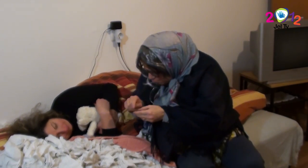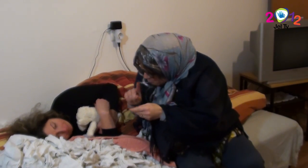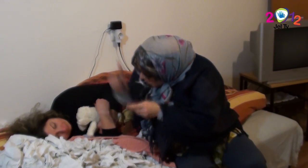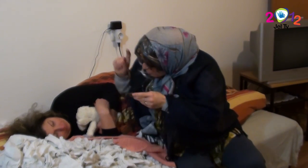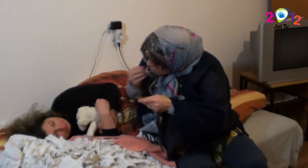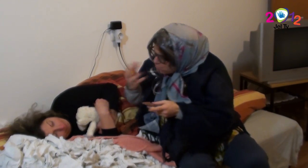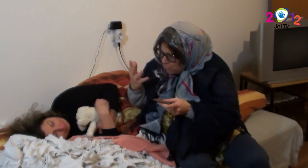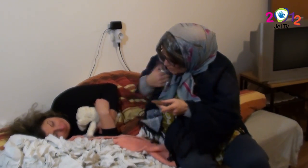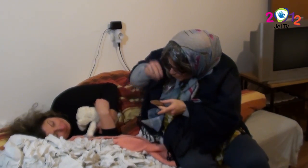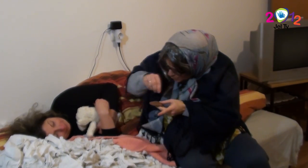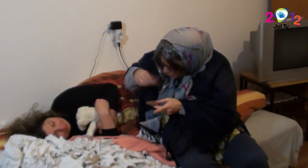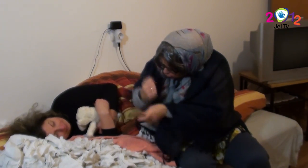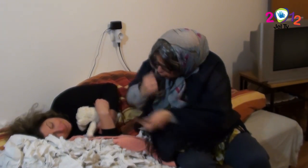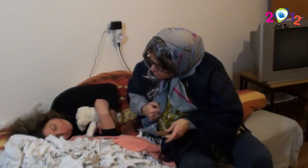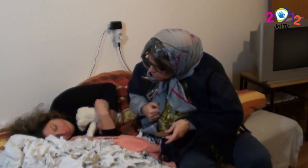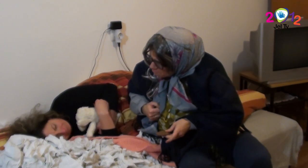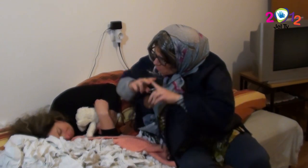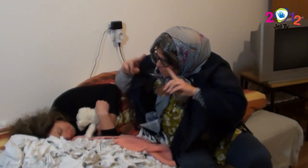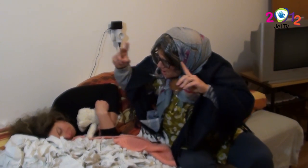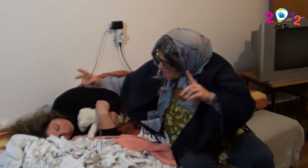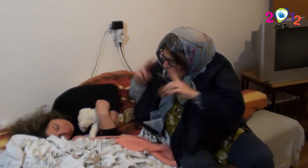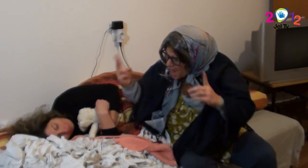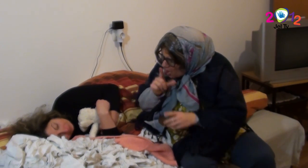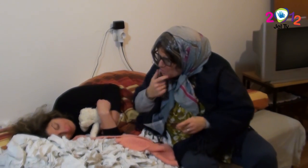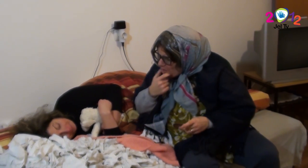Ez finom, ez más. Ezt én csináltam. Világszuper Kató mama!